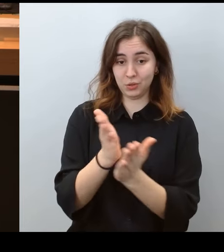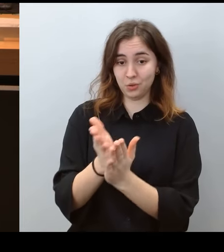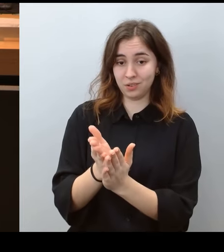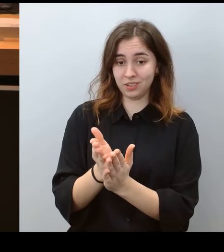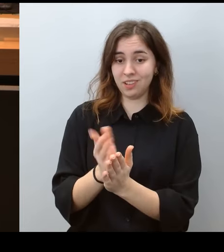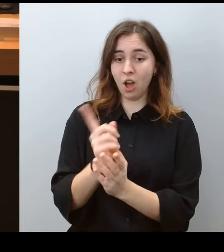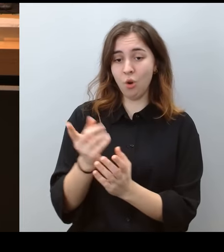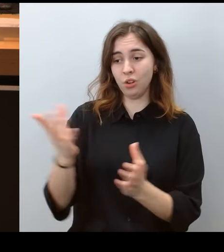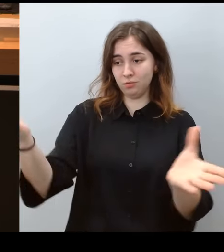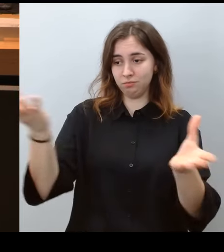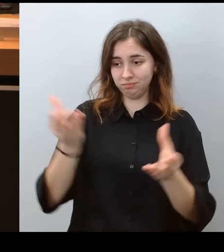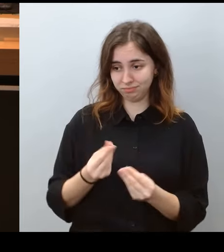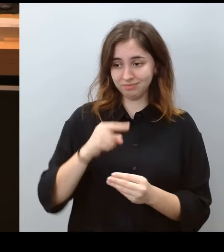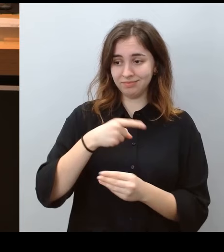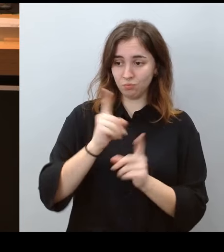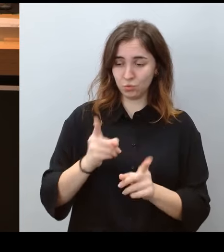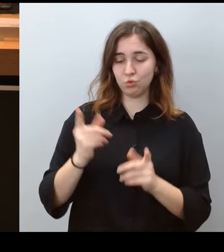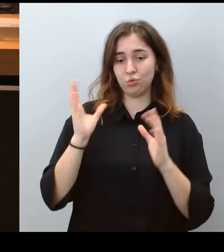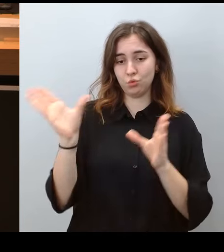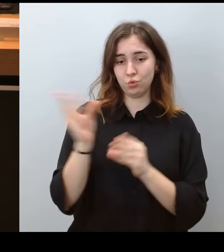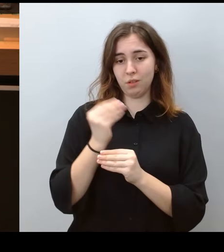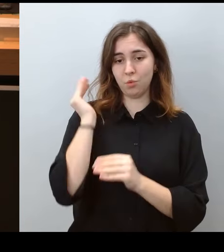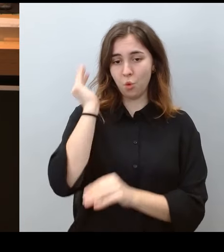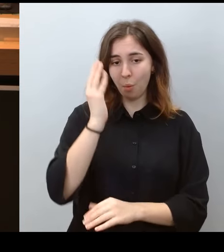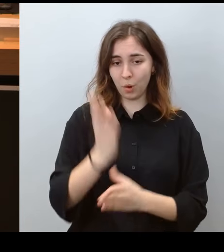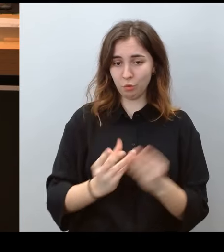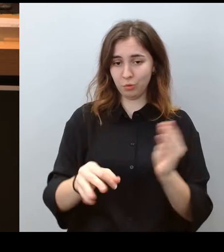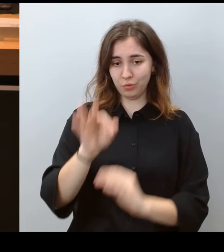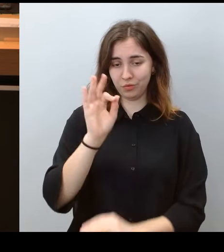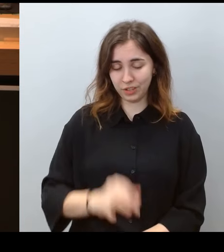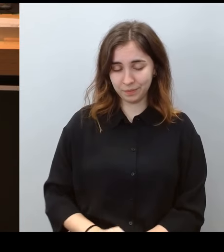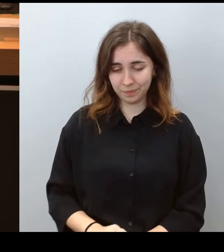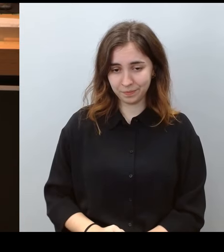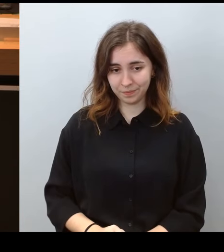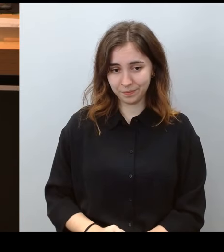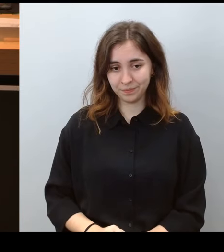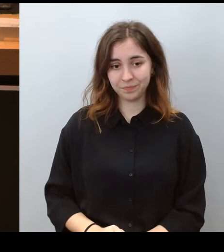Ich bin der Sozialsenatorin und ihrer Verwaltung und der BVG sehr dankbar,